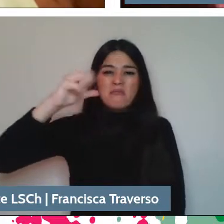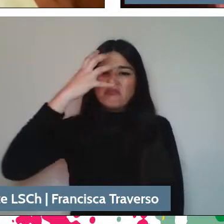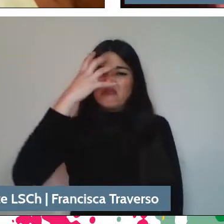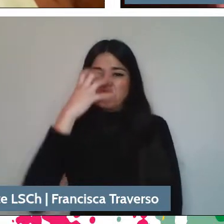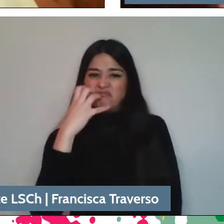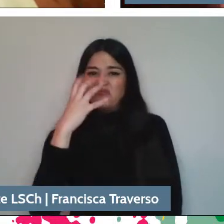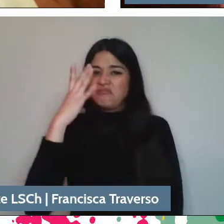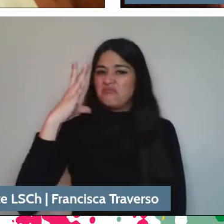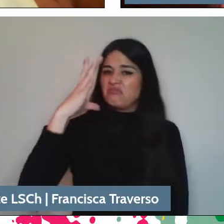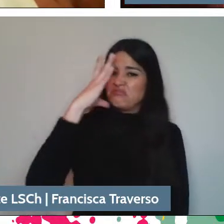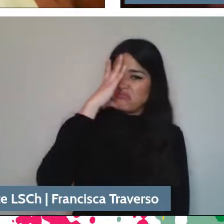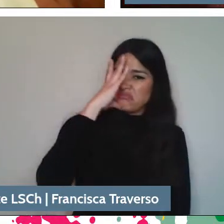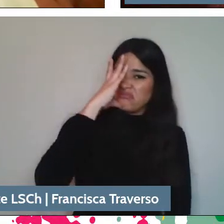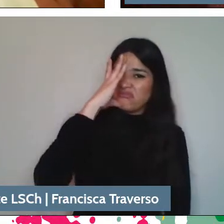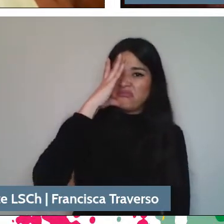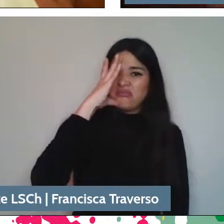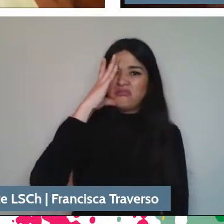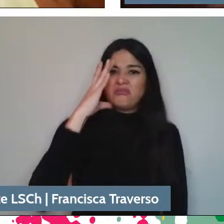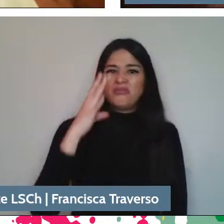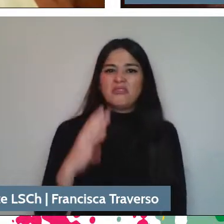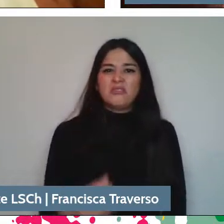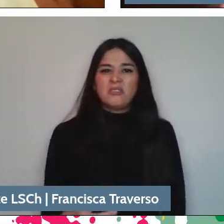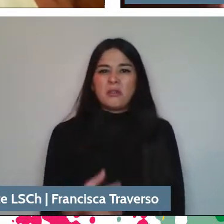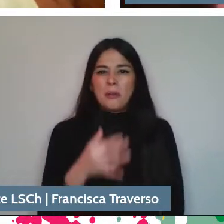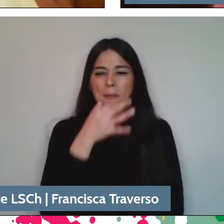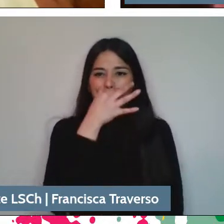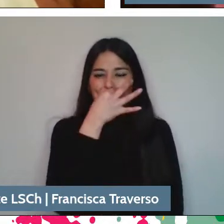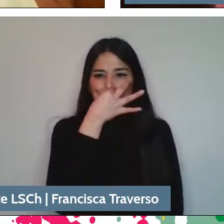todo el mundo está achunchado, ¿me entiendes?